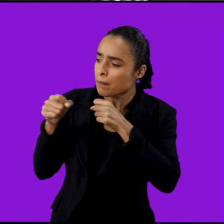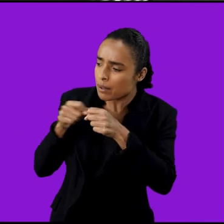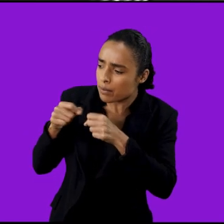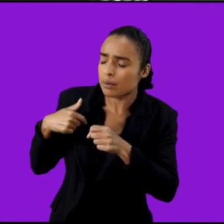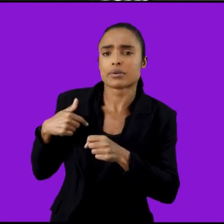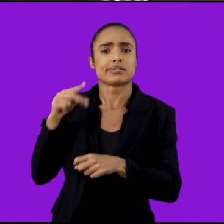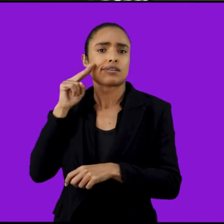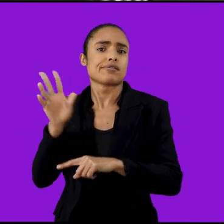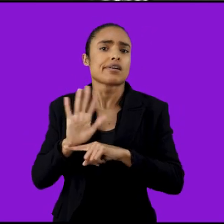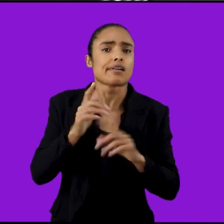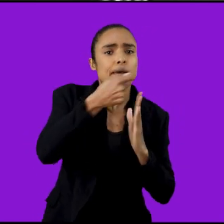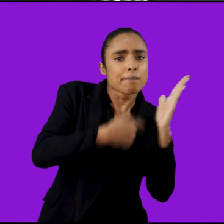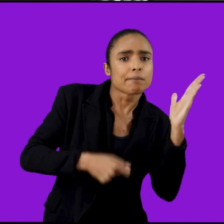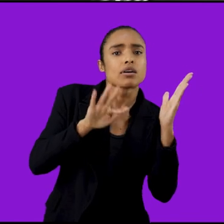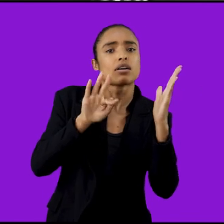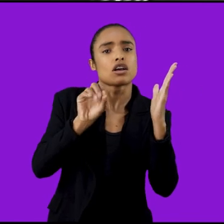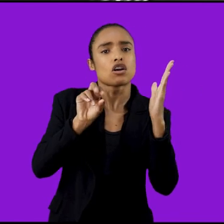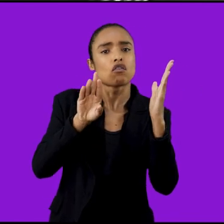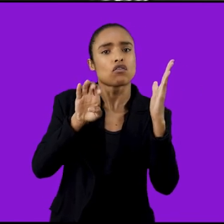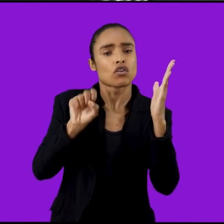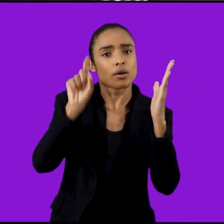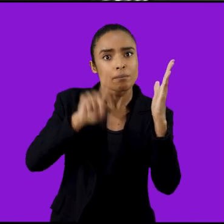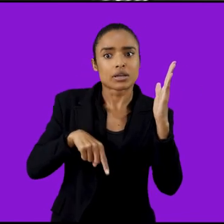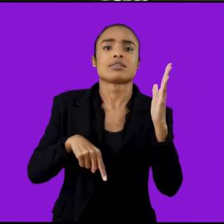Empresas. Todas as coisas que mencionavam você, a Feira Preta. Eu fiquei tipo, fiz